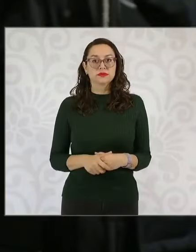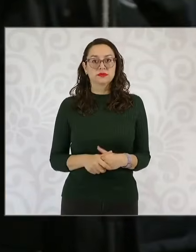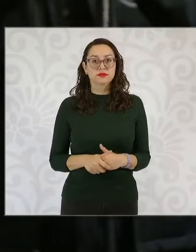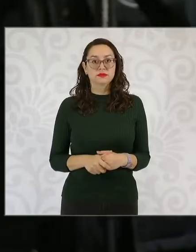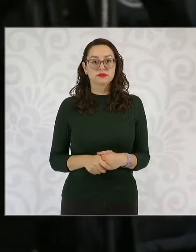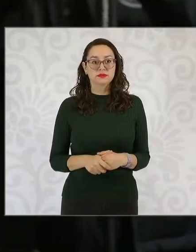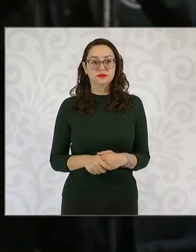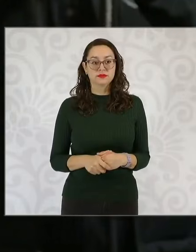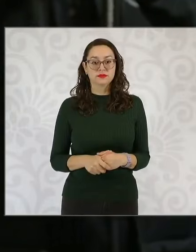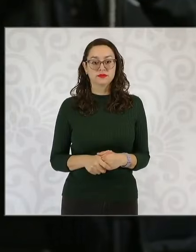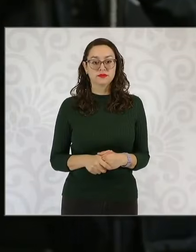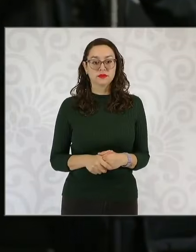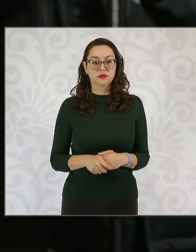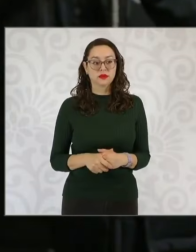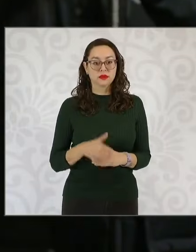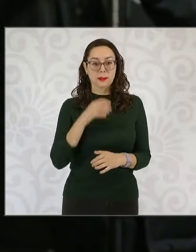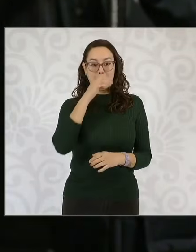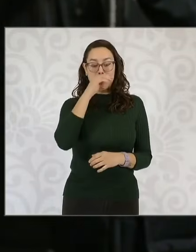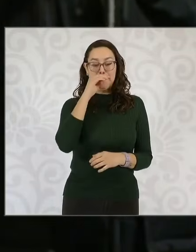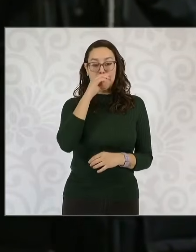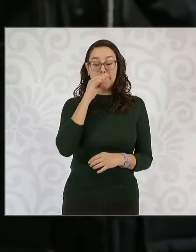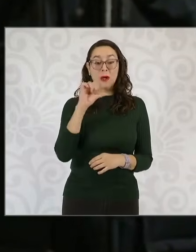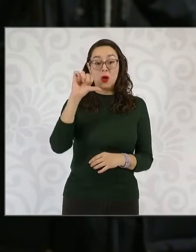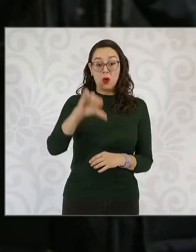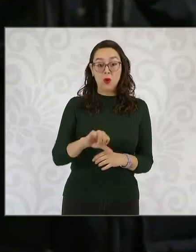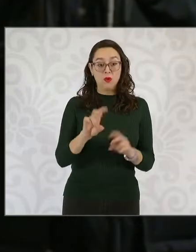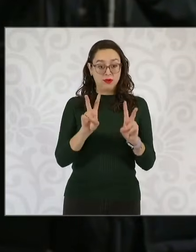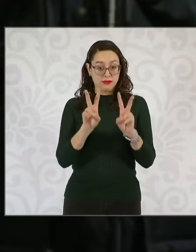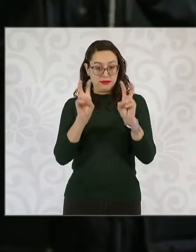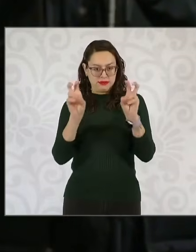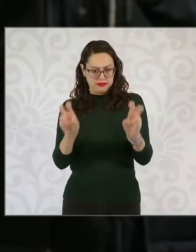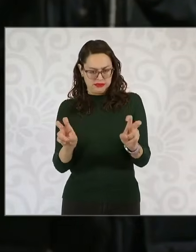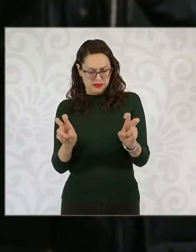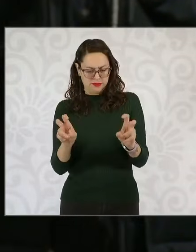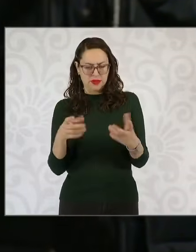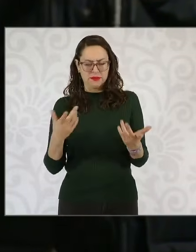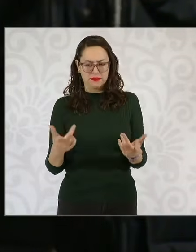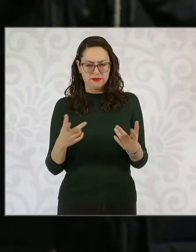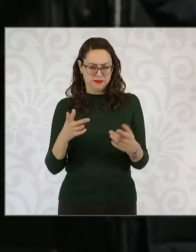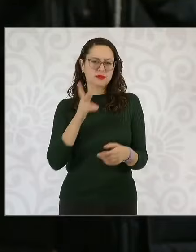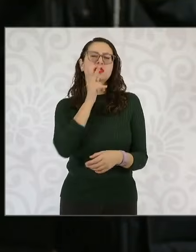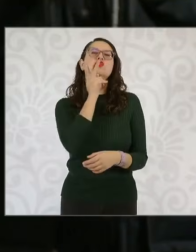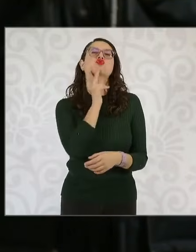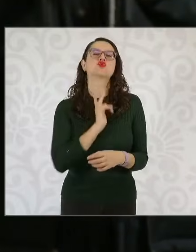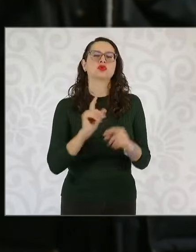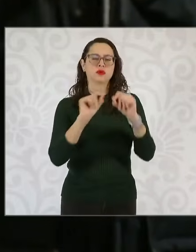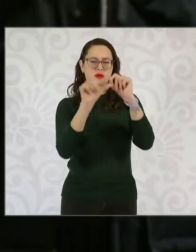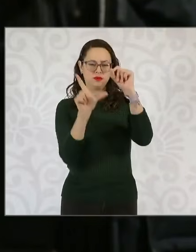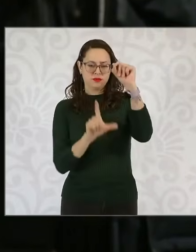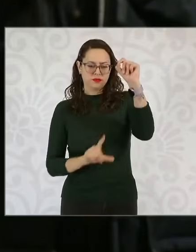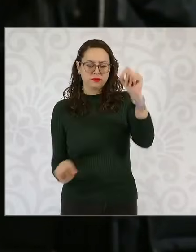hablaban de perforaciones focalizadas me llama la atención que no aparece en el mapa que presentó el